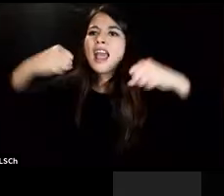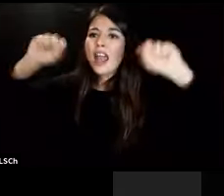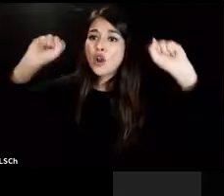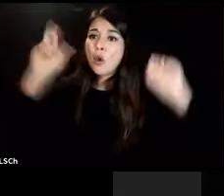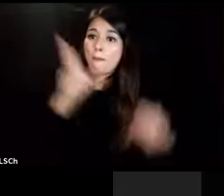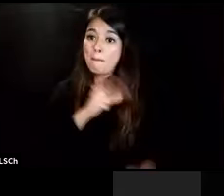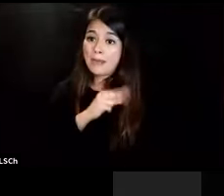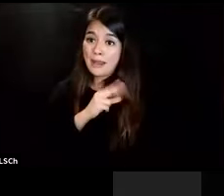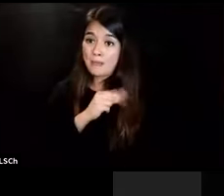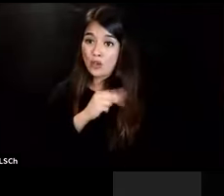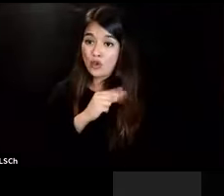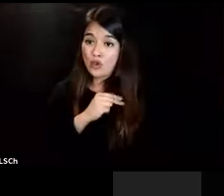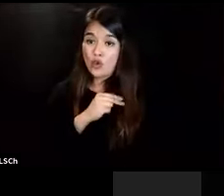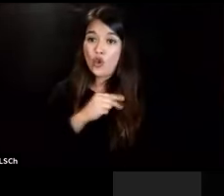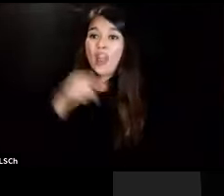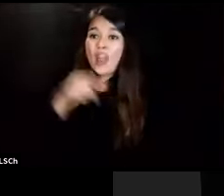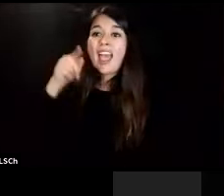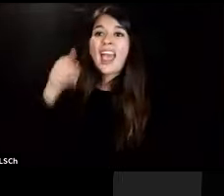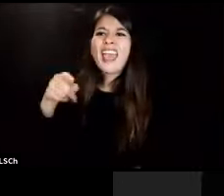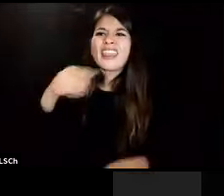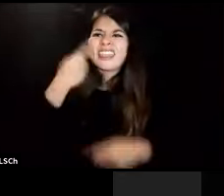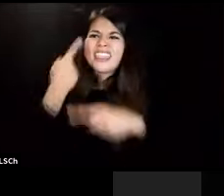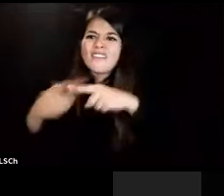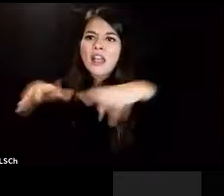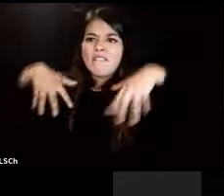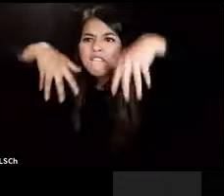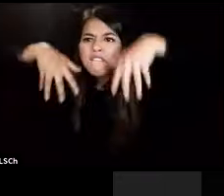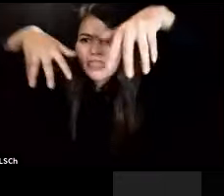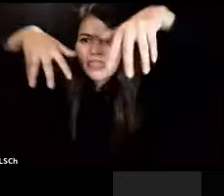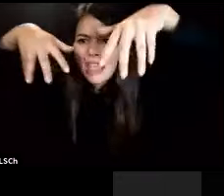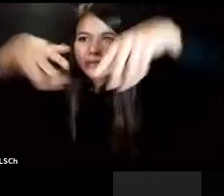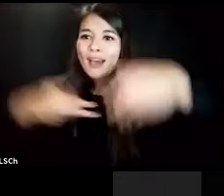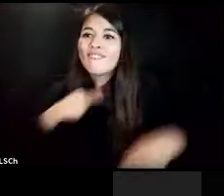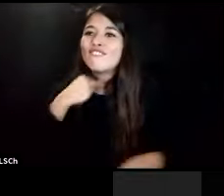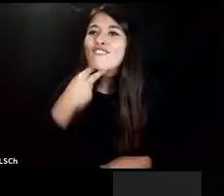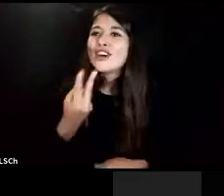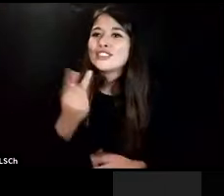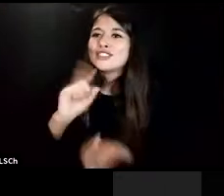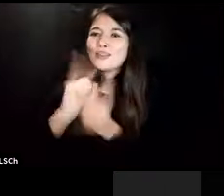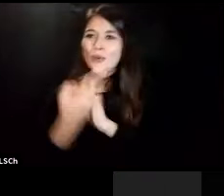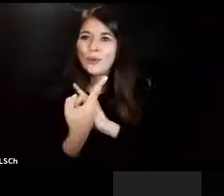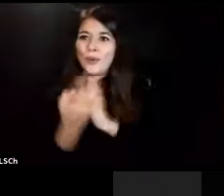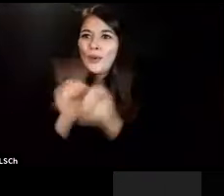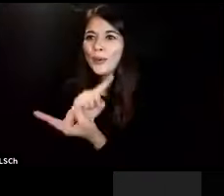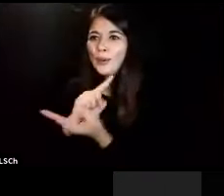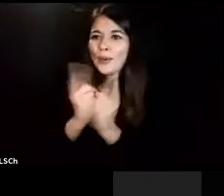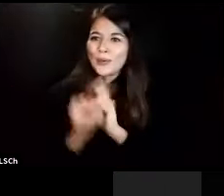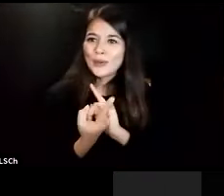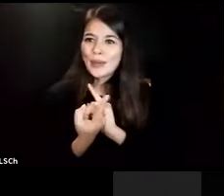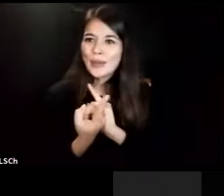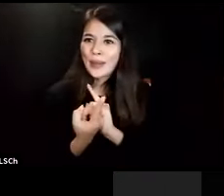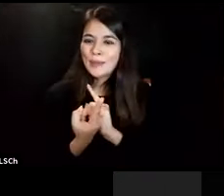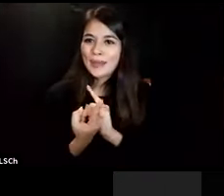distintos fantasmas que hablan. Y lo fantástico que hacen la novela en versión audio es que incluye